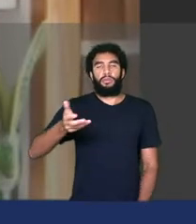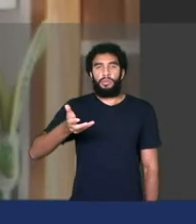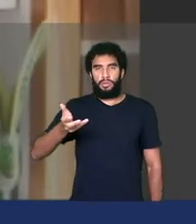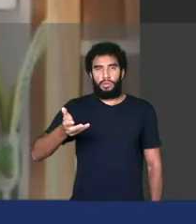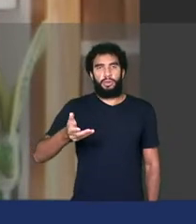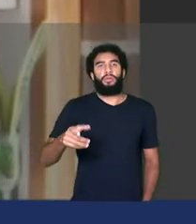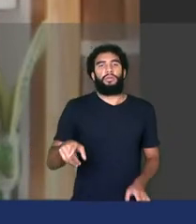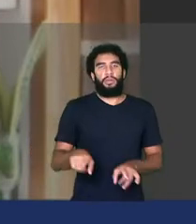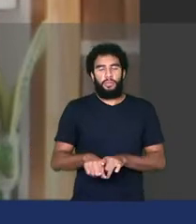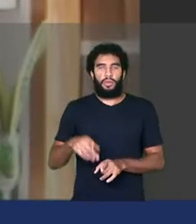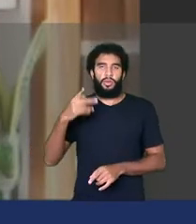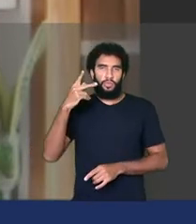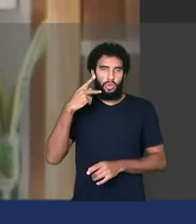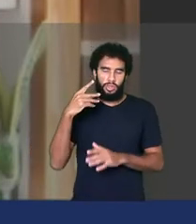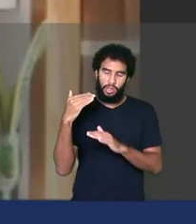QUISER. E INCLUSIVE, MELHORANDO A POLÍTICA QUE